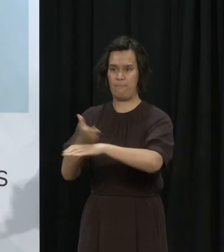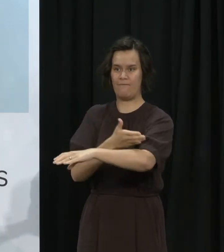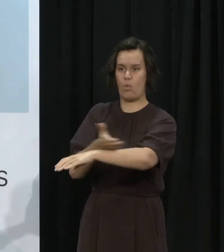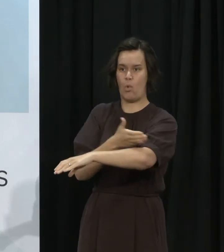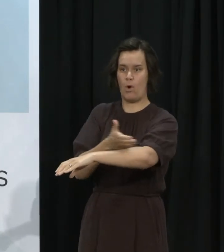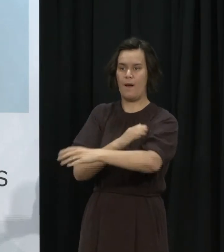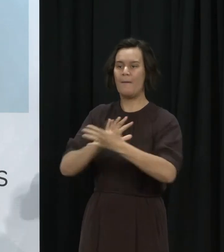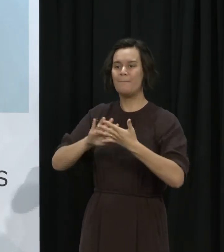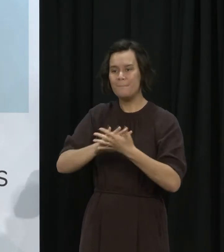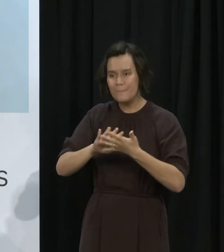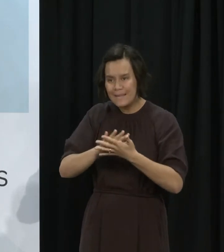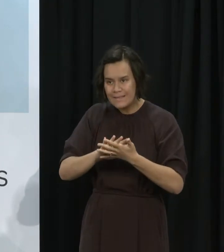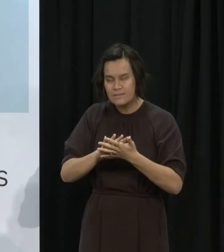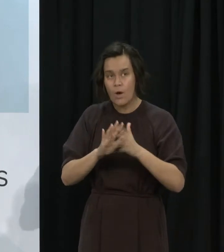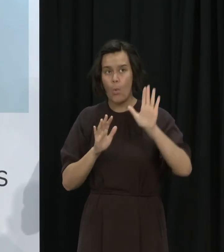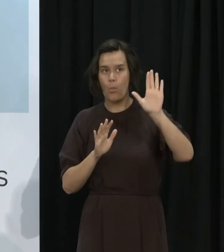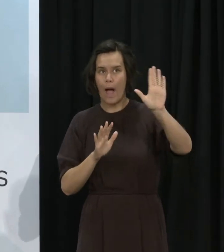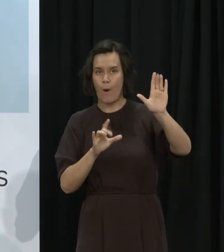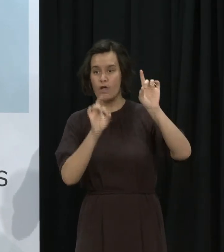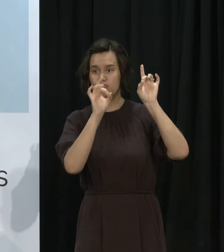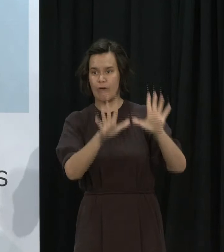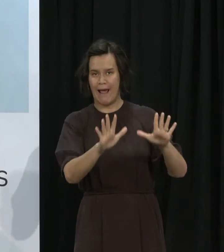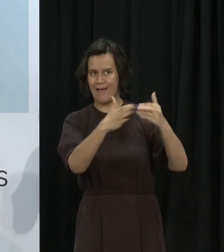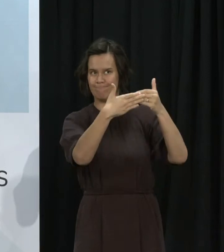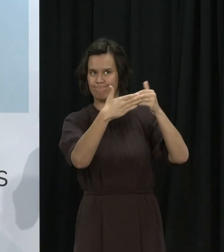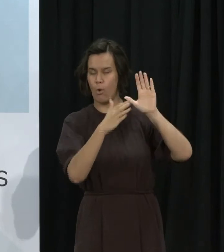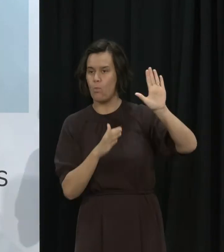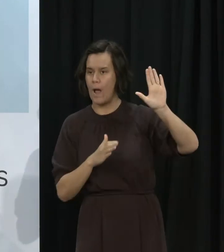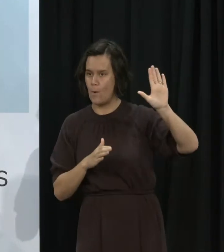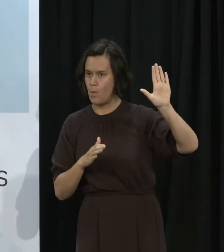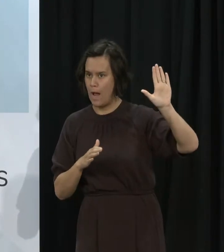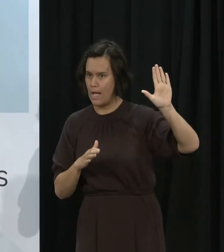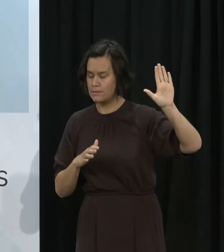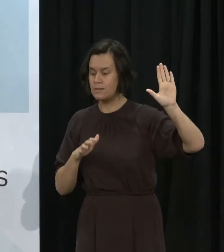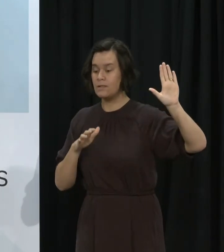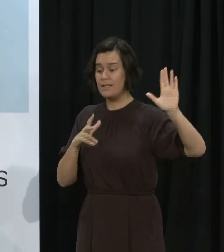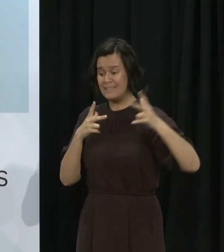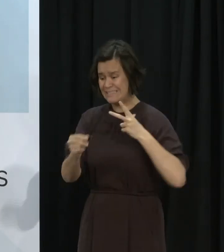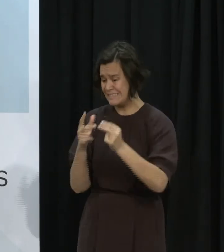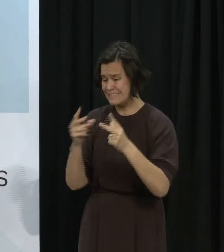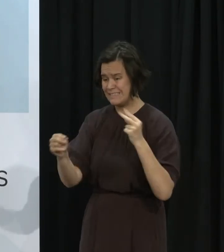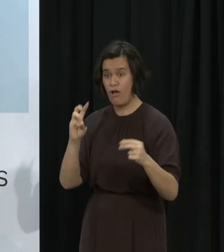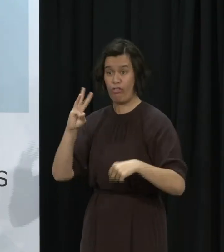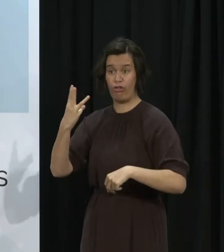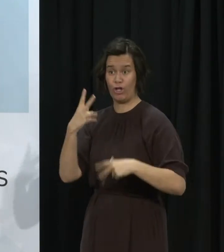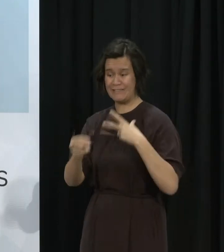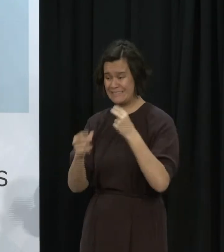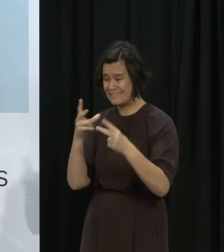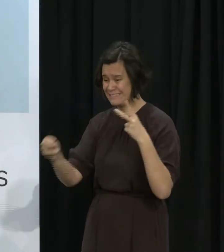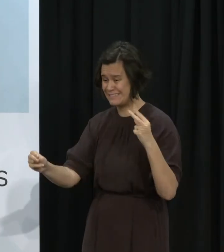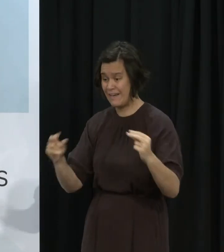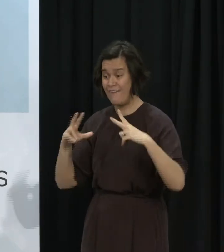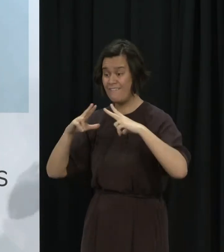tangata o Aotearoa ka tae ki te tiki i to ratou whakanui i te te mutunga o Pepuere. Ki te whakaaro ko te nuinga o tenei roopu ka eke ki a ratou te